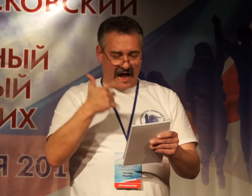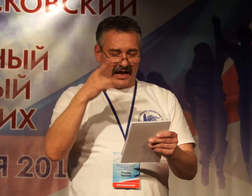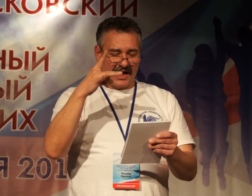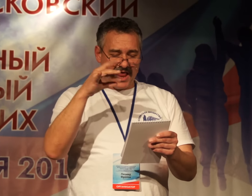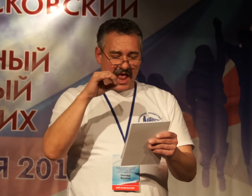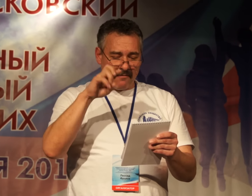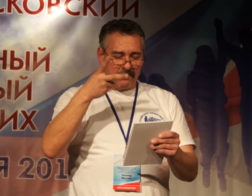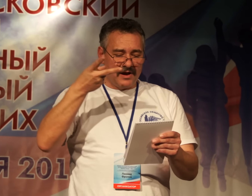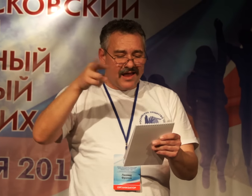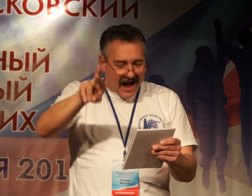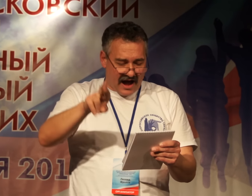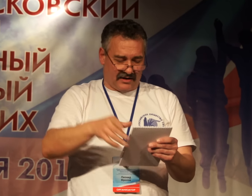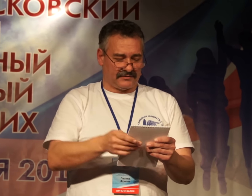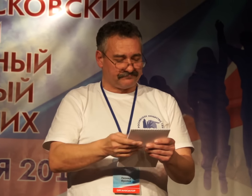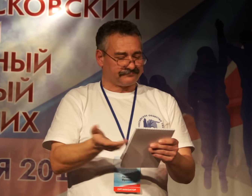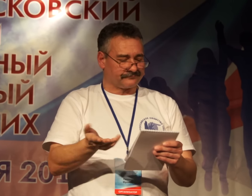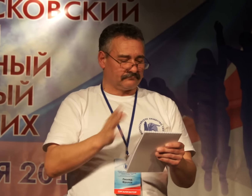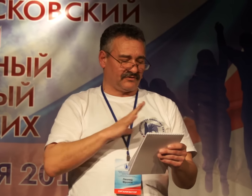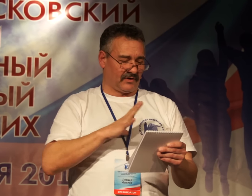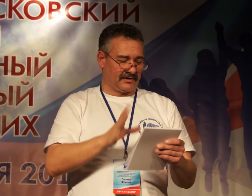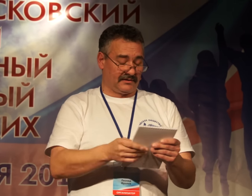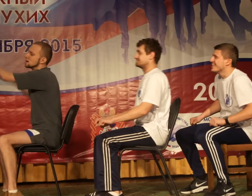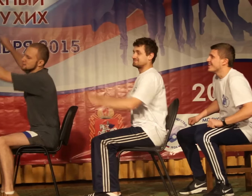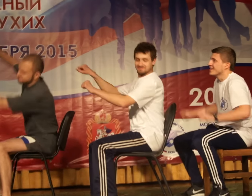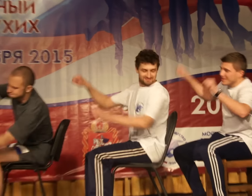выступили с подготовленными номерами.